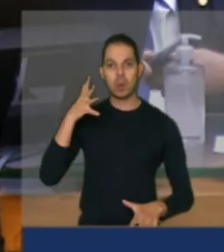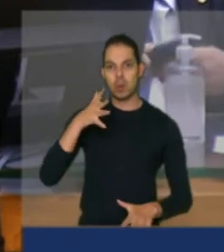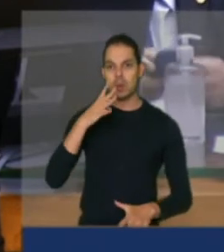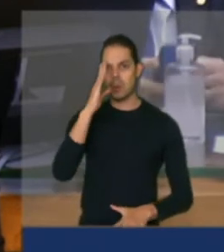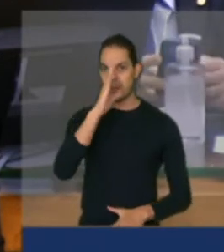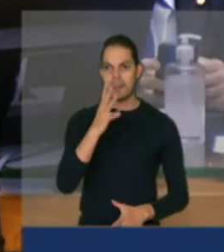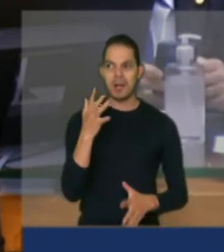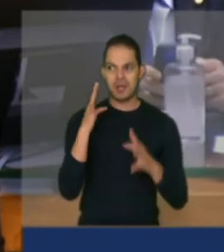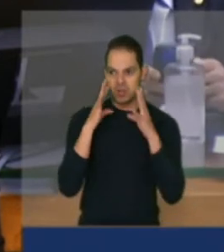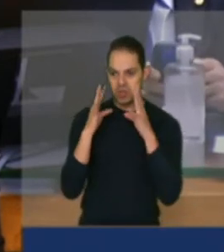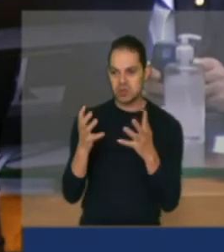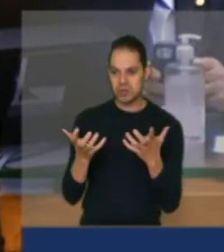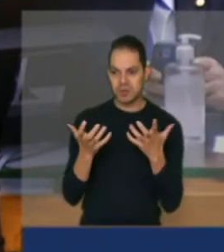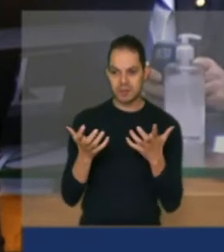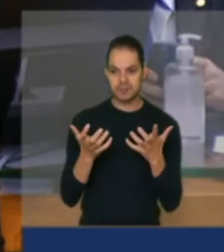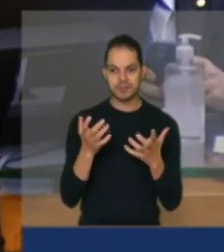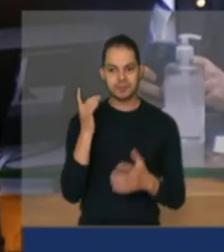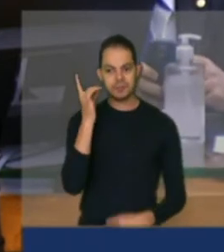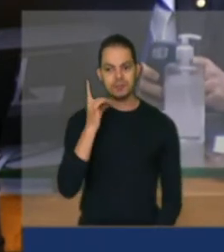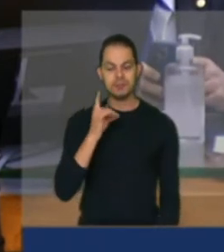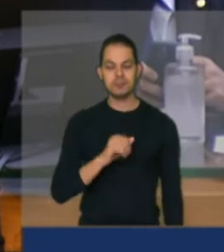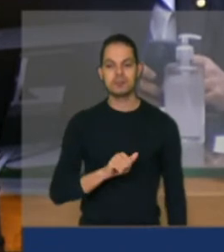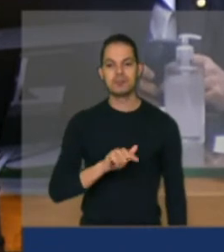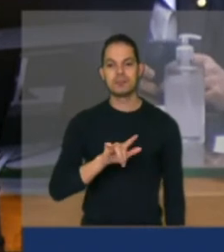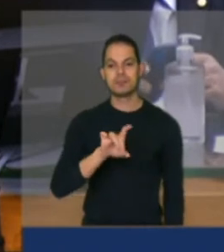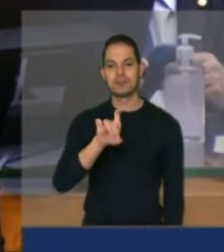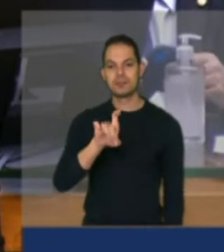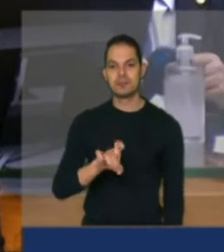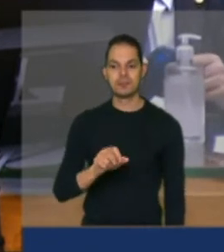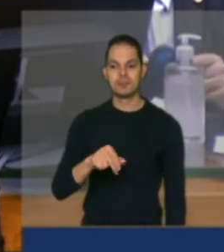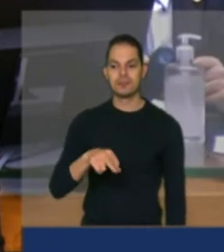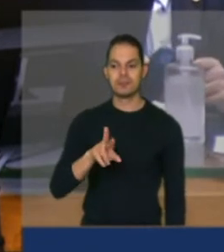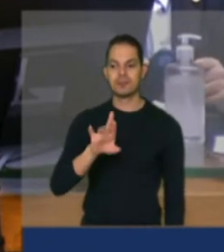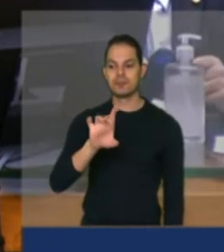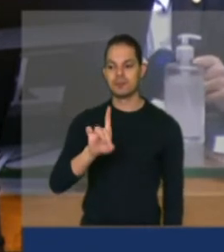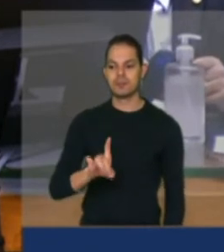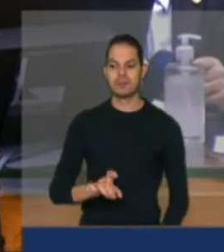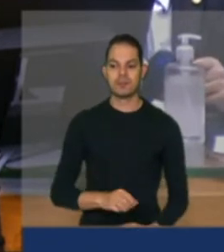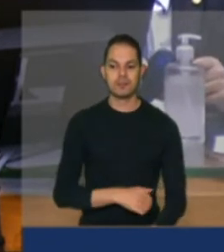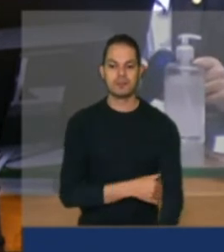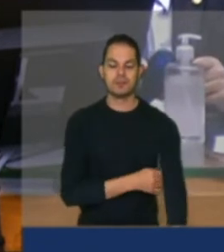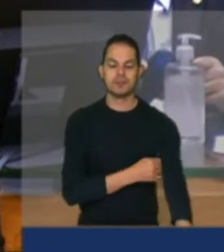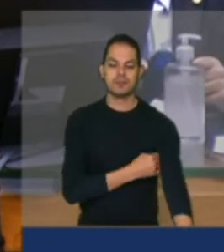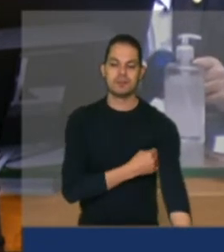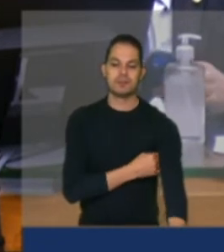LOS. DEPUTADO ALEXANDRE PADILHA. [DEPUTADO]: MUITO OBRIGADO, SENHOR PRESIDENTE. SAUDAR O SENHOR DESDE O LUGAR